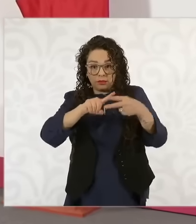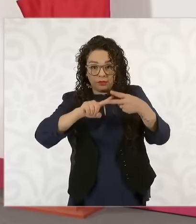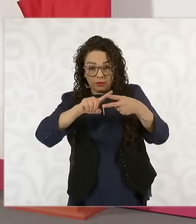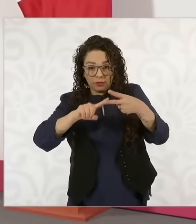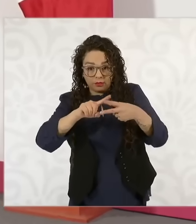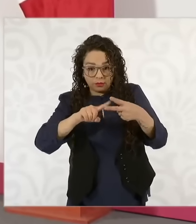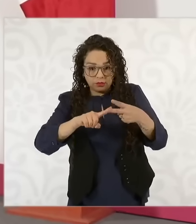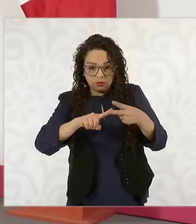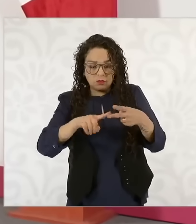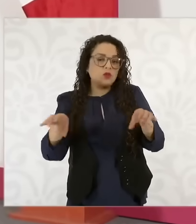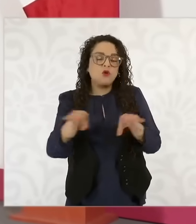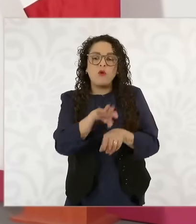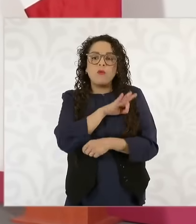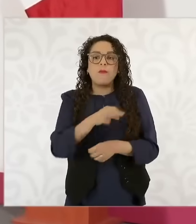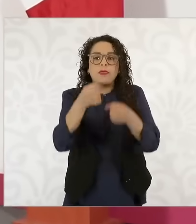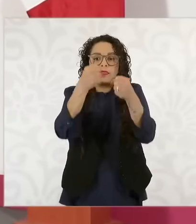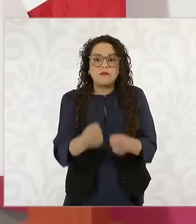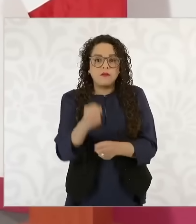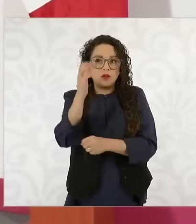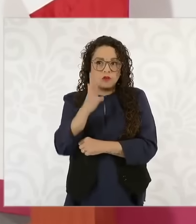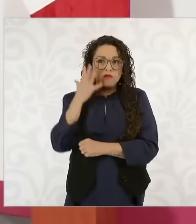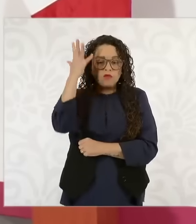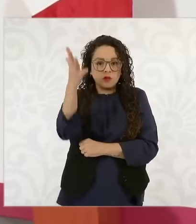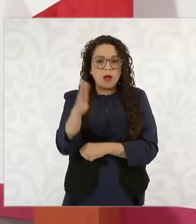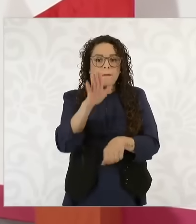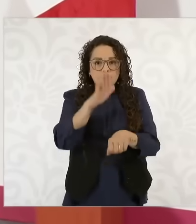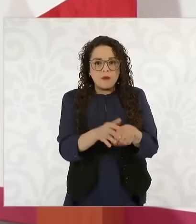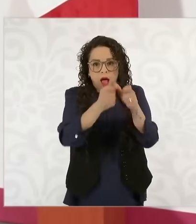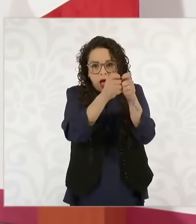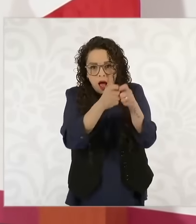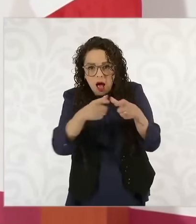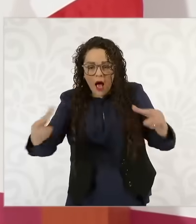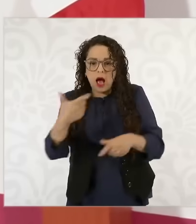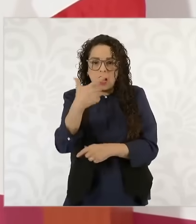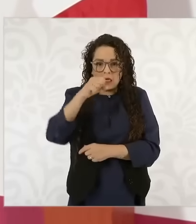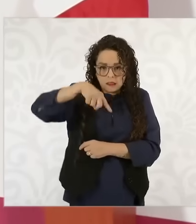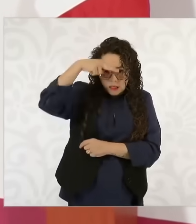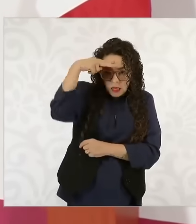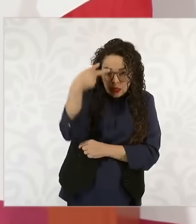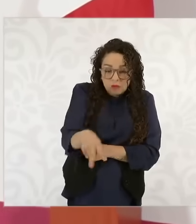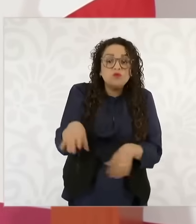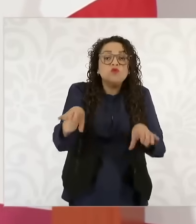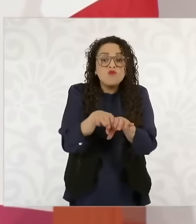es cómo garantizamos mayor autosuficiencia de gas en nuestro país y en eso es en donde estamos